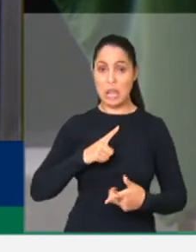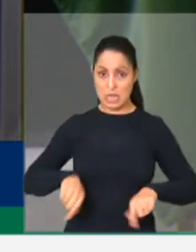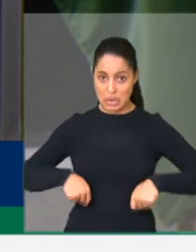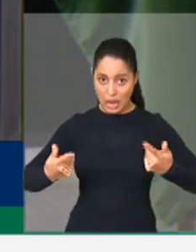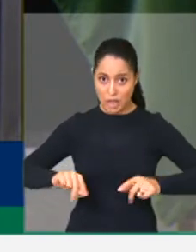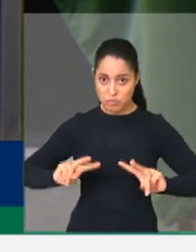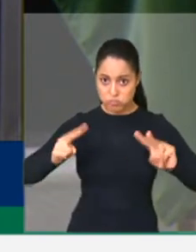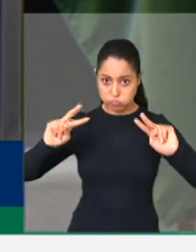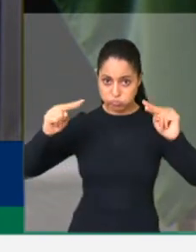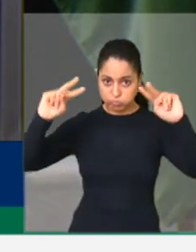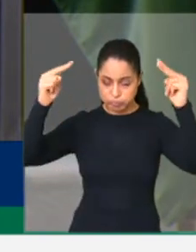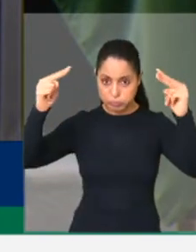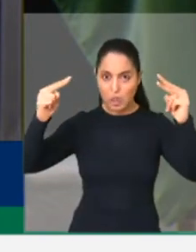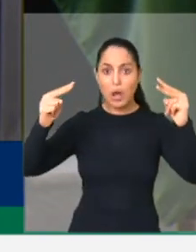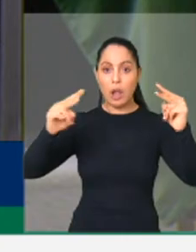FATO QUE LEVA A EMENDA SER CONSIDERADA INADEQUADA,